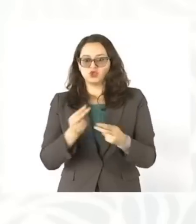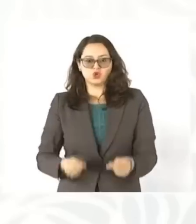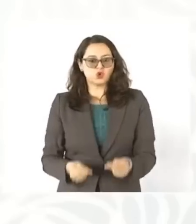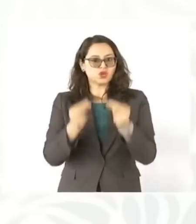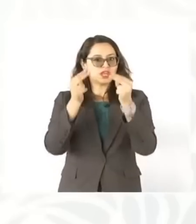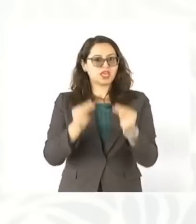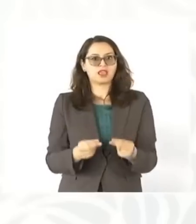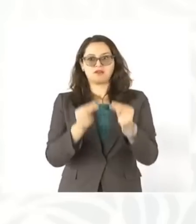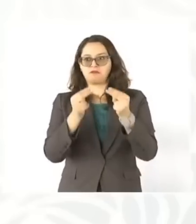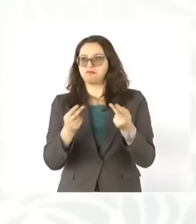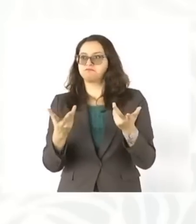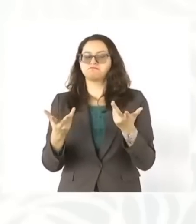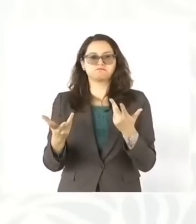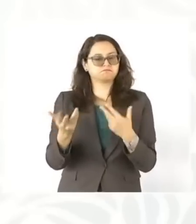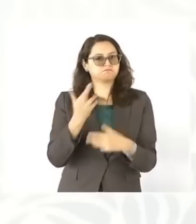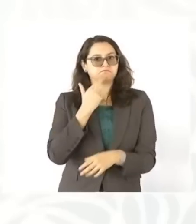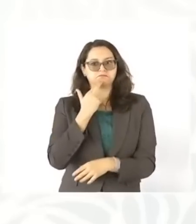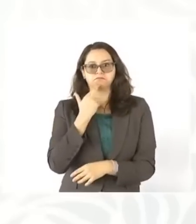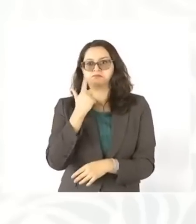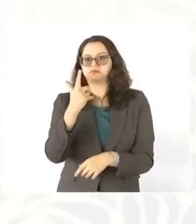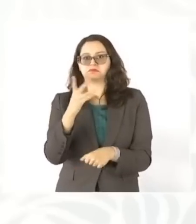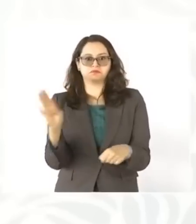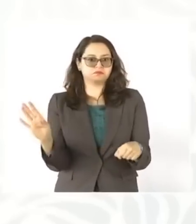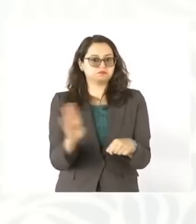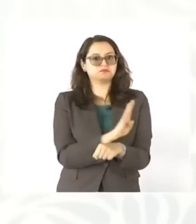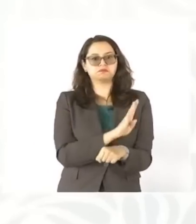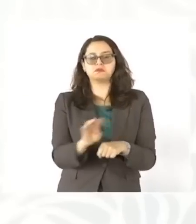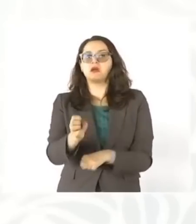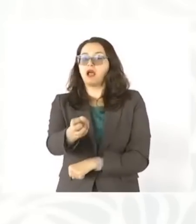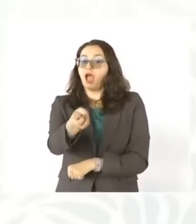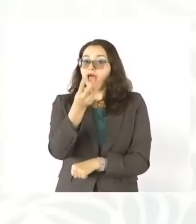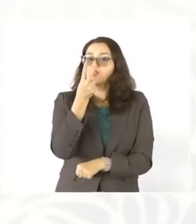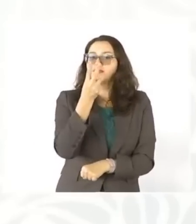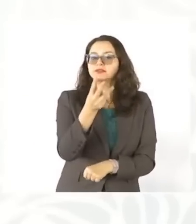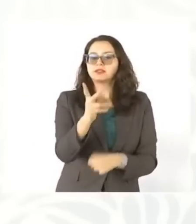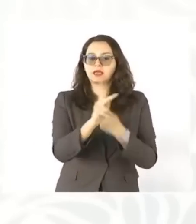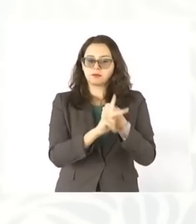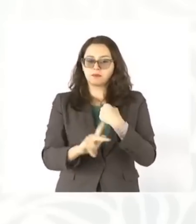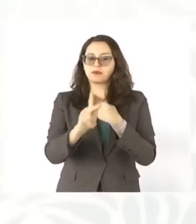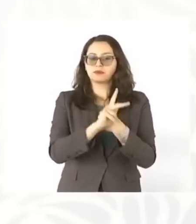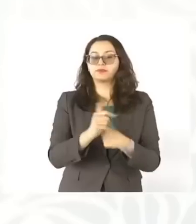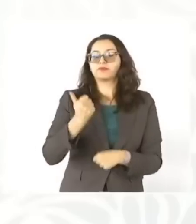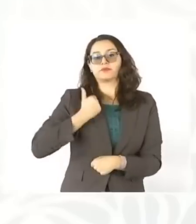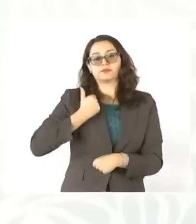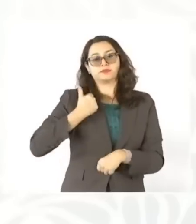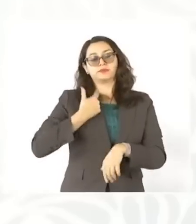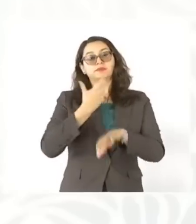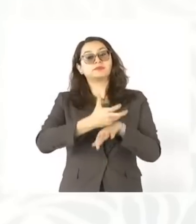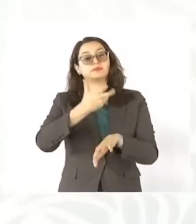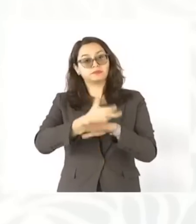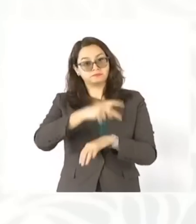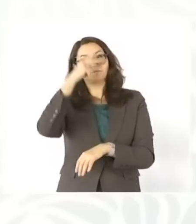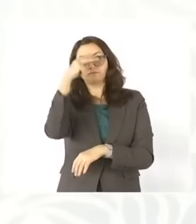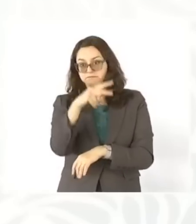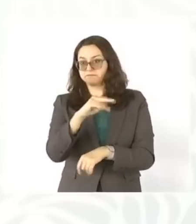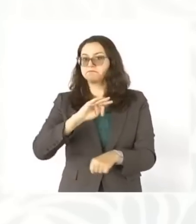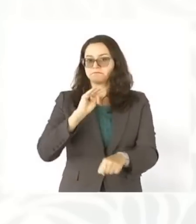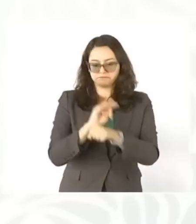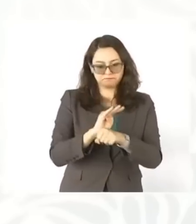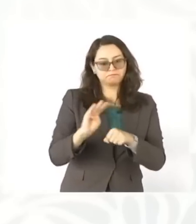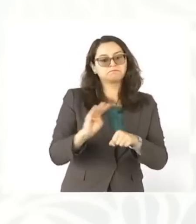la historia ha beneficiado a los tres países a Canadá a Estados Unidos a México ha beneficiado en